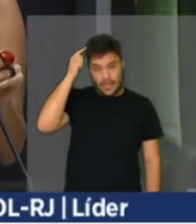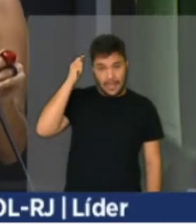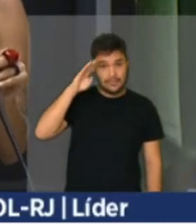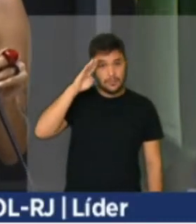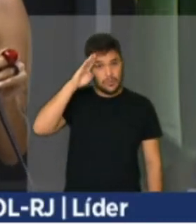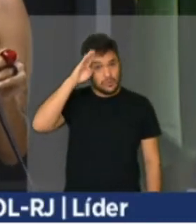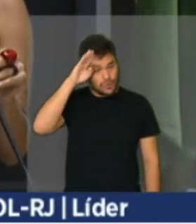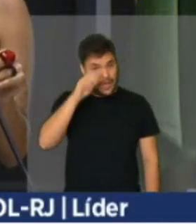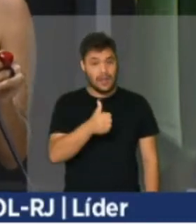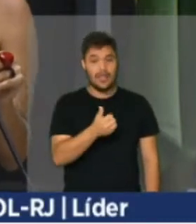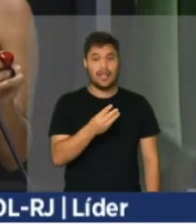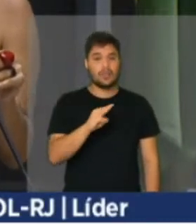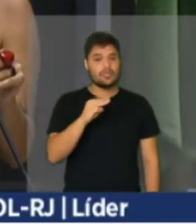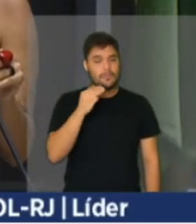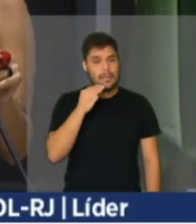PAULO GUEDES E BOLSONARO, QUATORZE MILHÕES DE PESSOAS